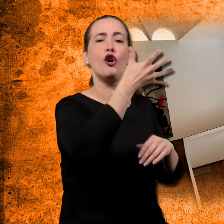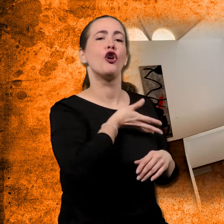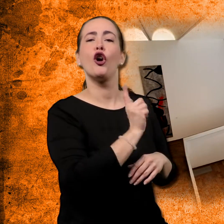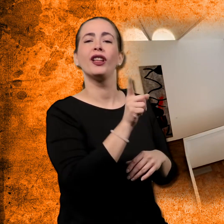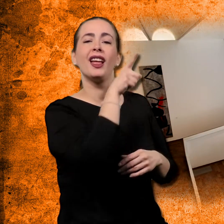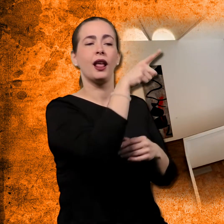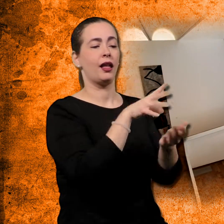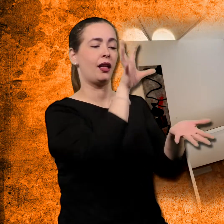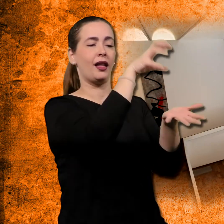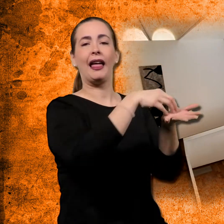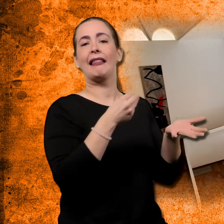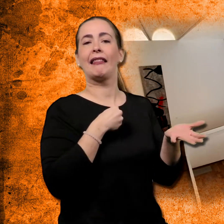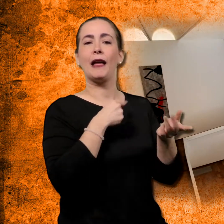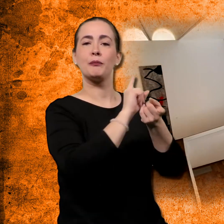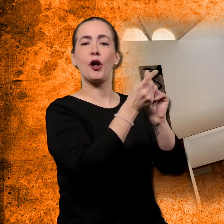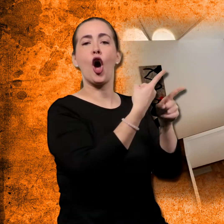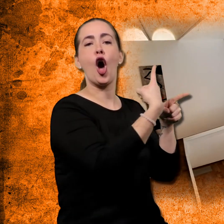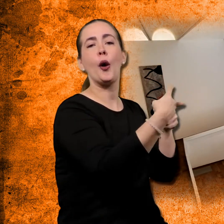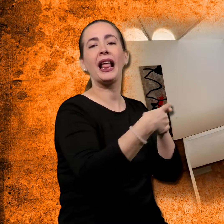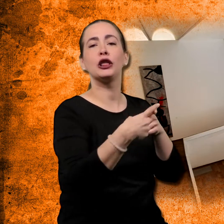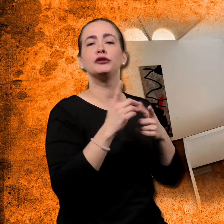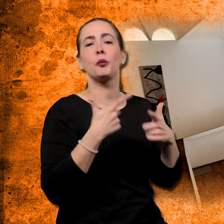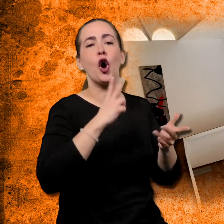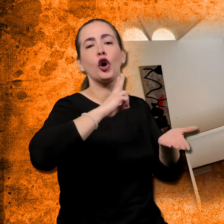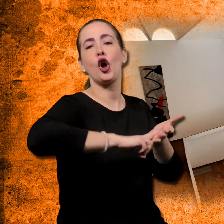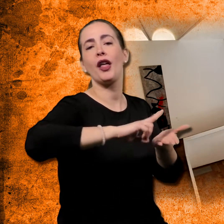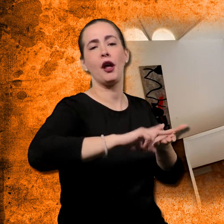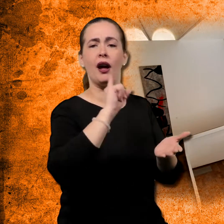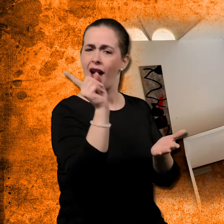que no es convertís en un temple d'objectes de col·leccionista